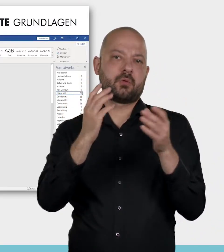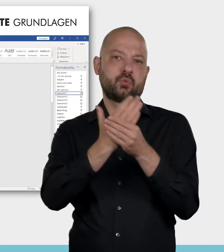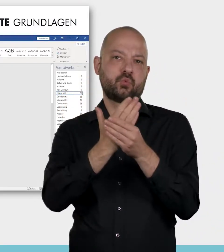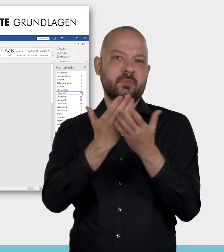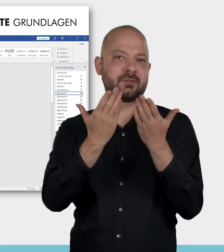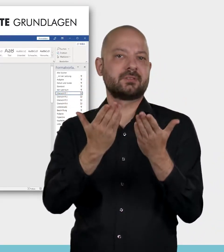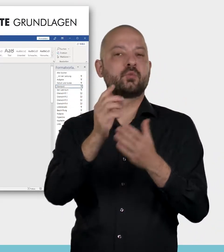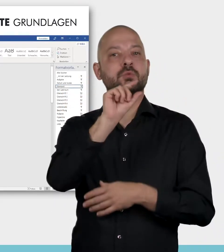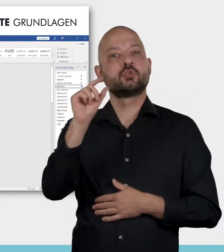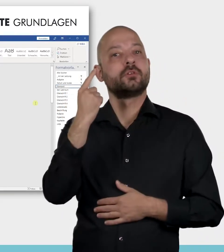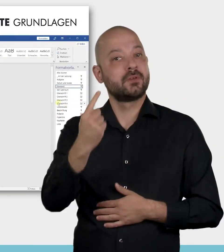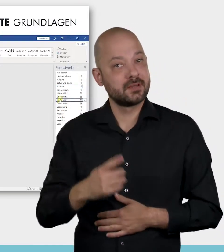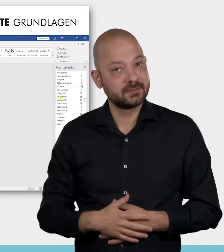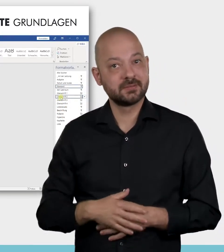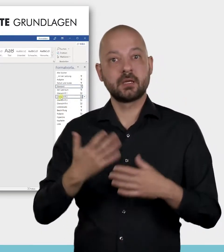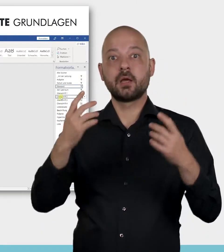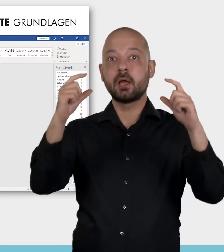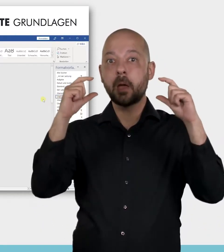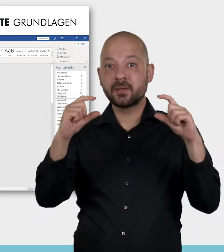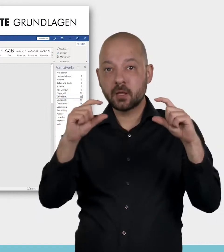für Kapitelüberschriften die „Überschrift 2“,